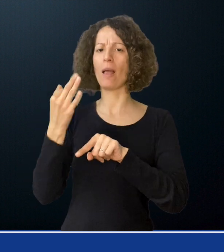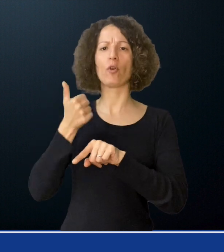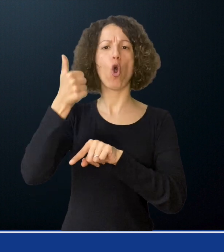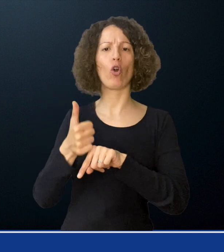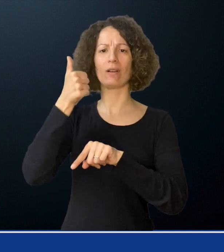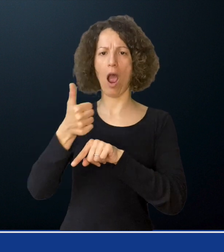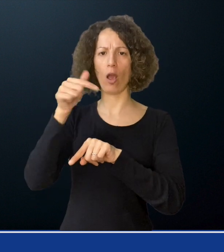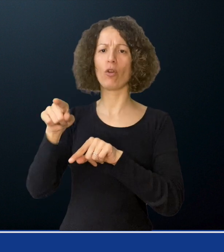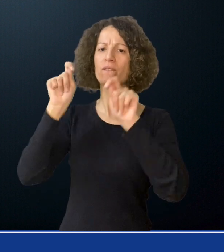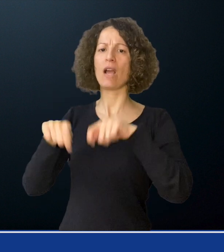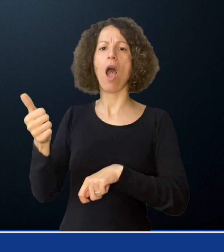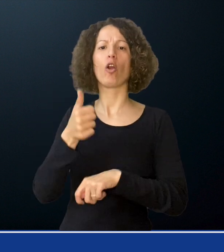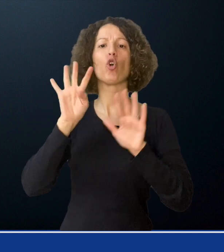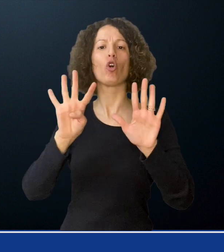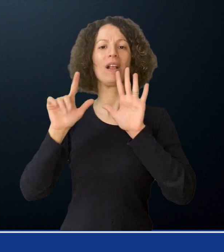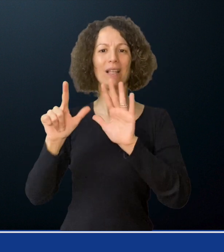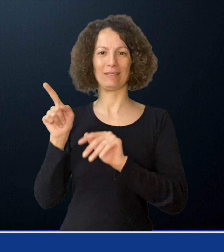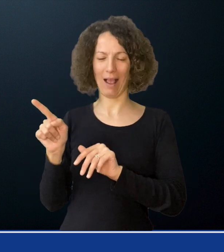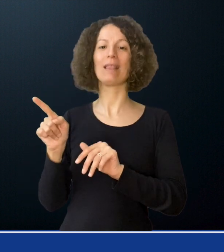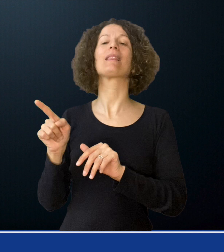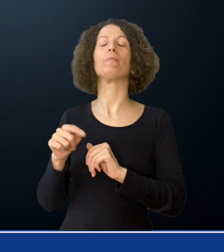questa rivalutazione, come accade ogni anno dal 1997,